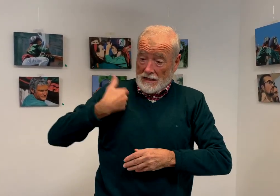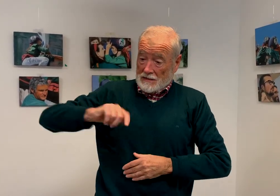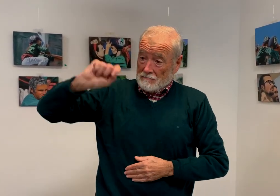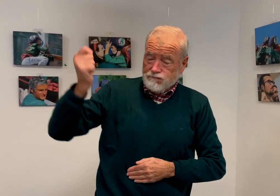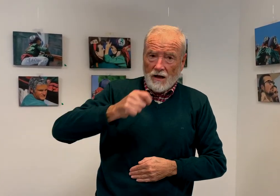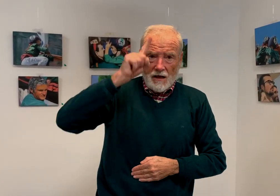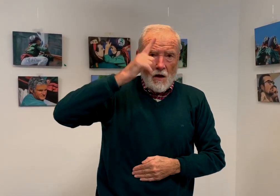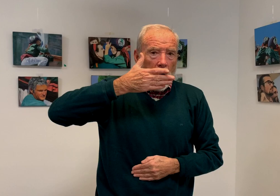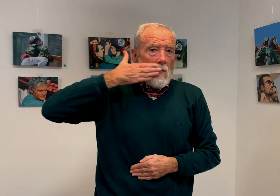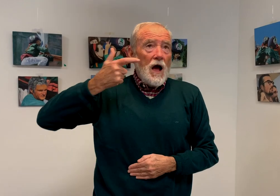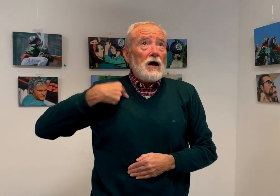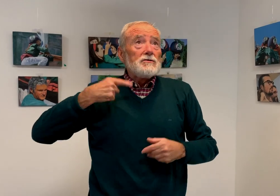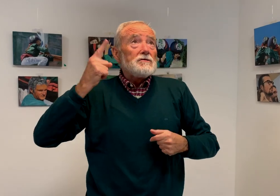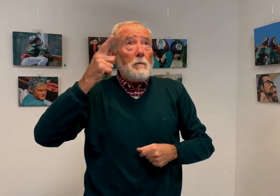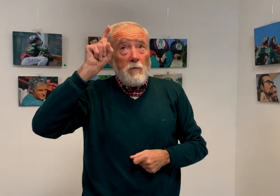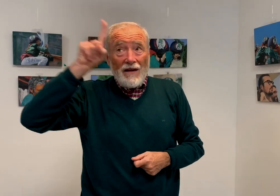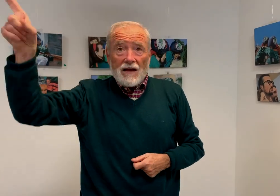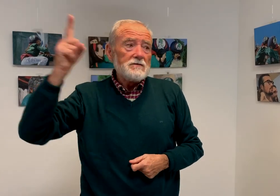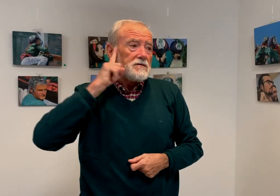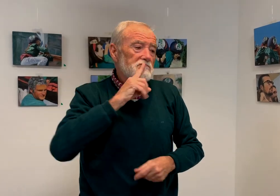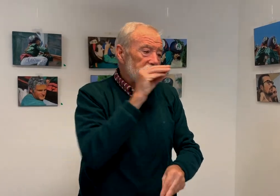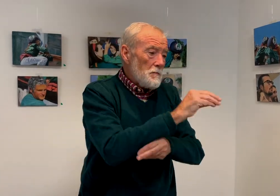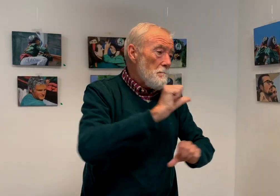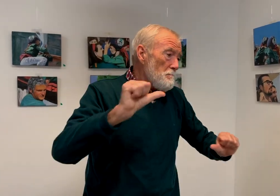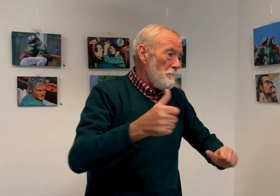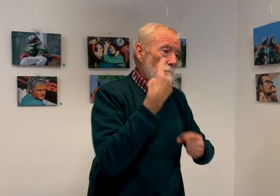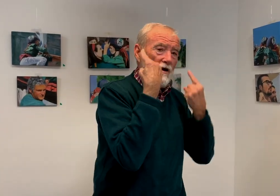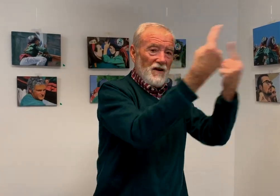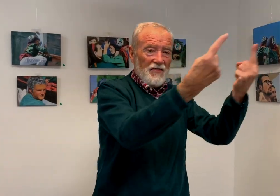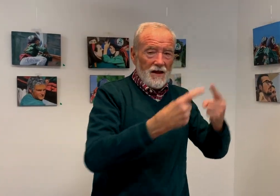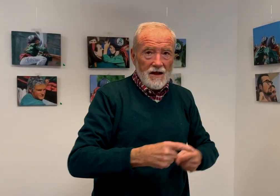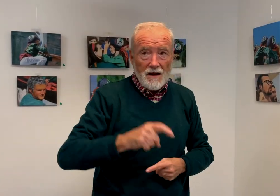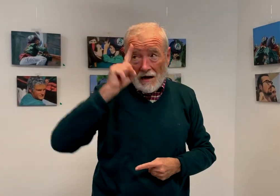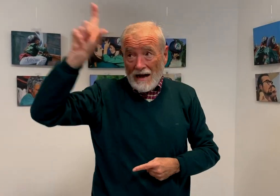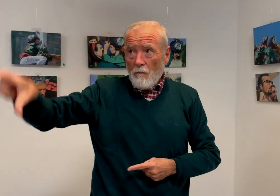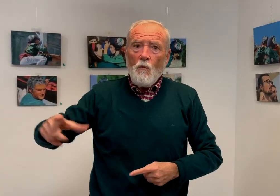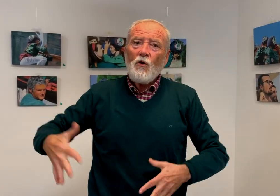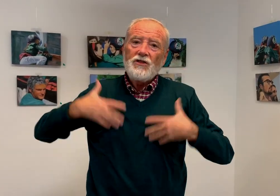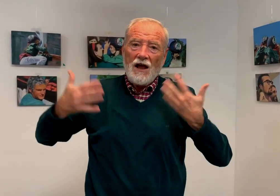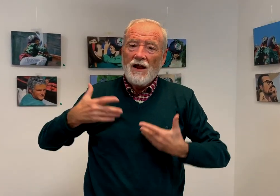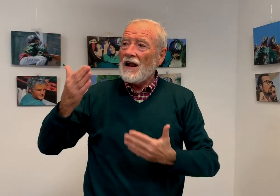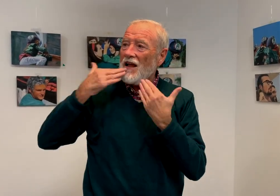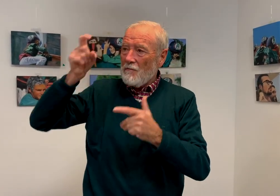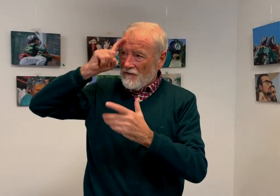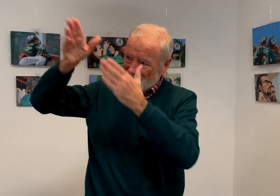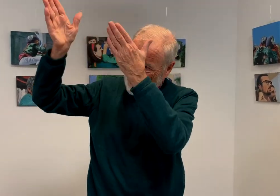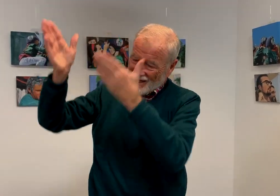Cuando lo conseguí, el profesor se sintió muy orgulloso, era la primera vez que enseñaba a una persona sorda. El profesor estuvo muy contento, le doy las gracias.